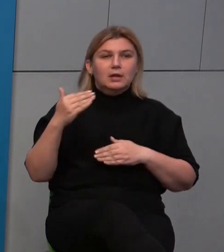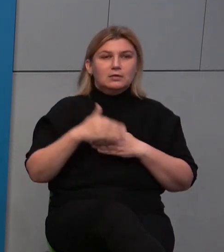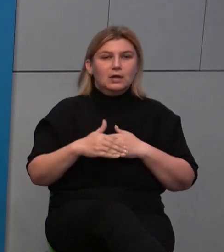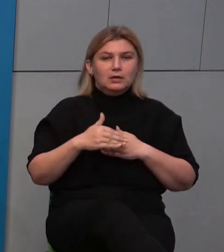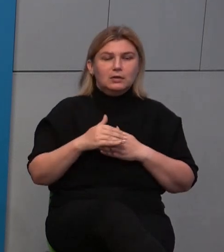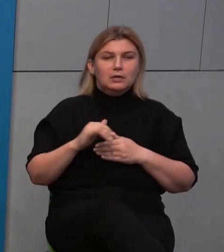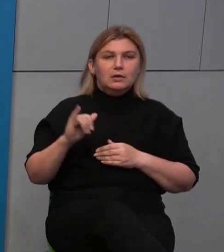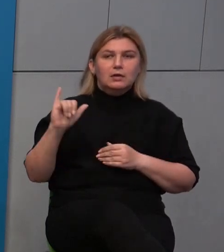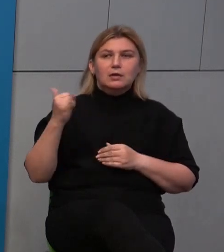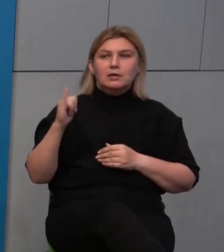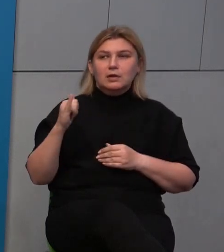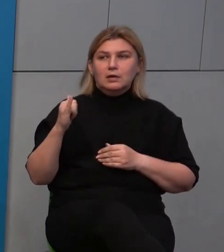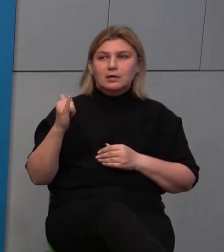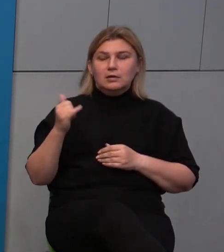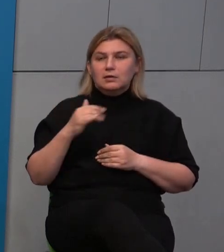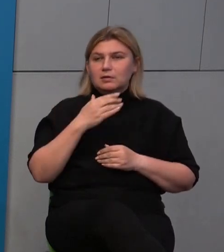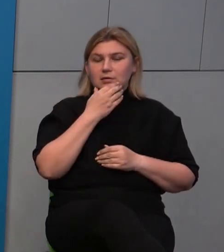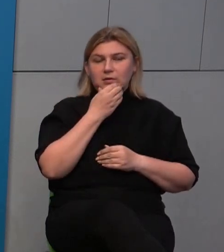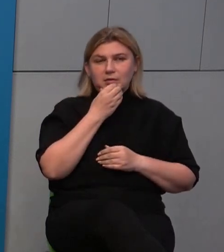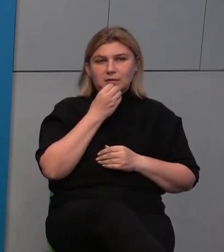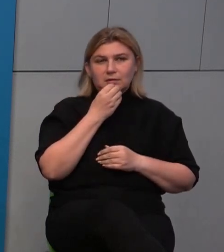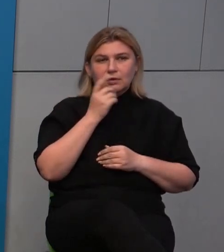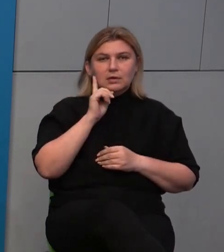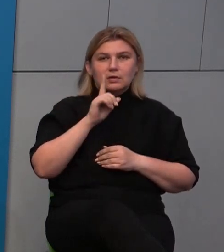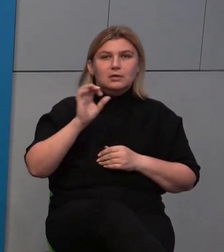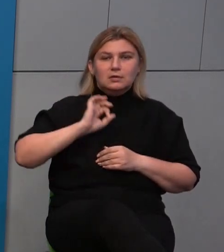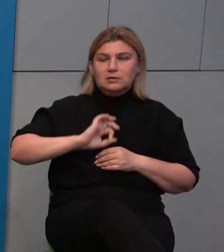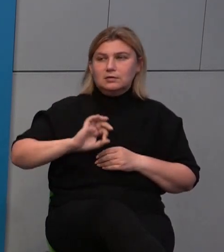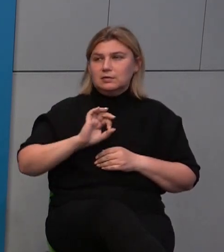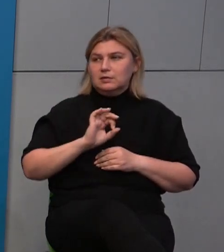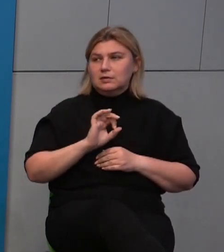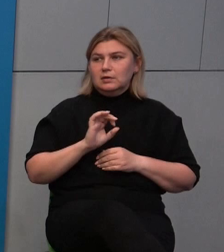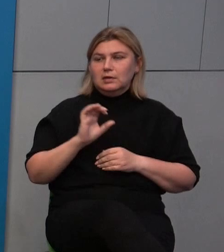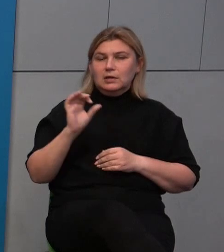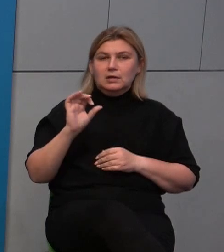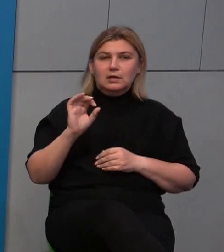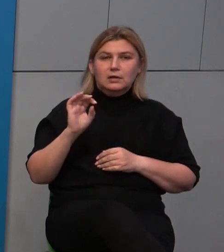jak właśnie syn Stanisława Lema